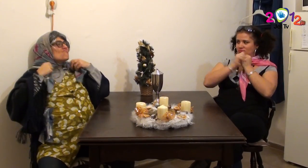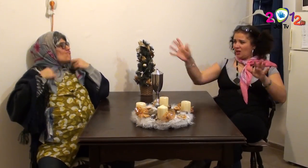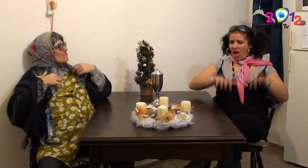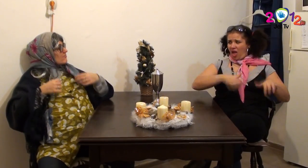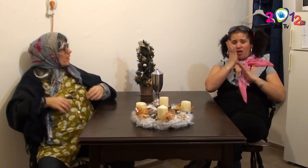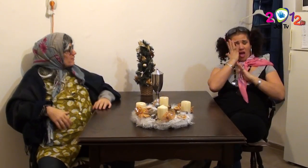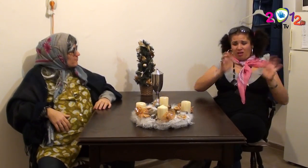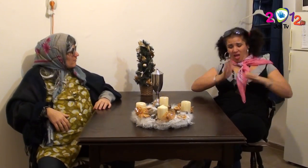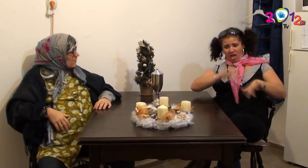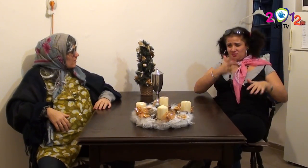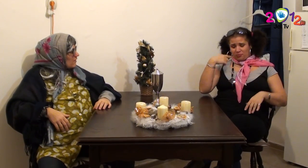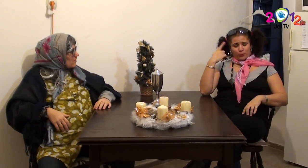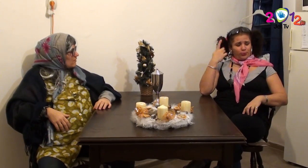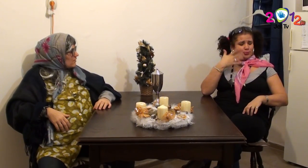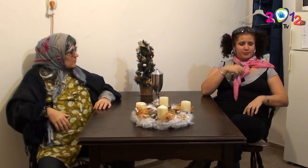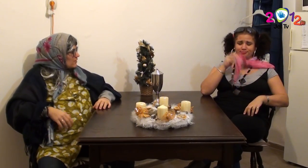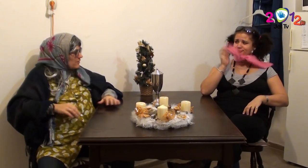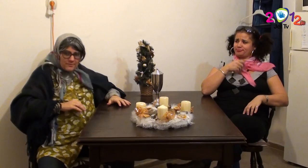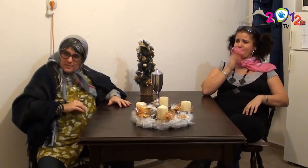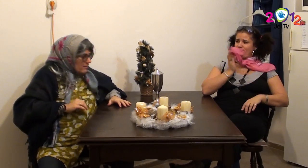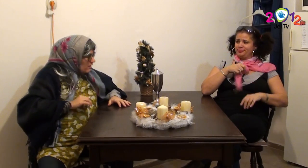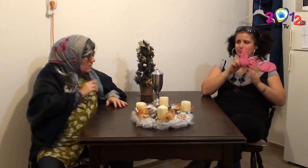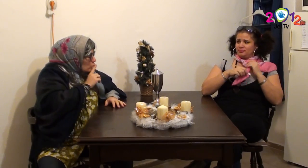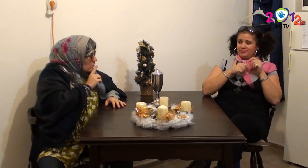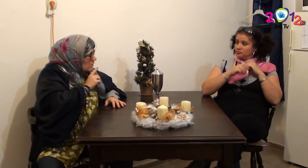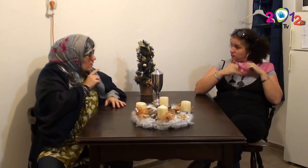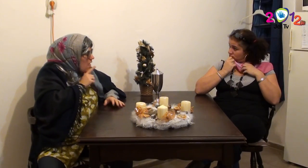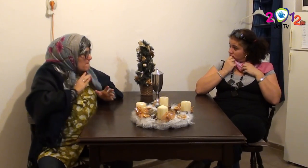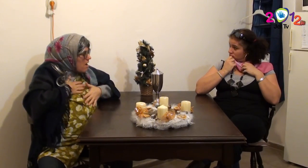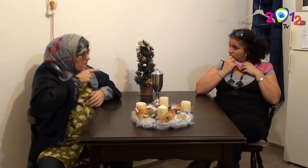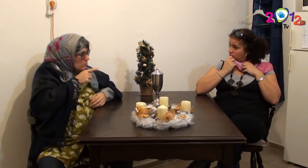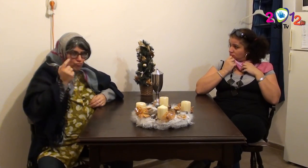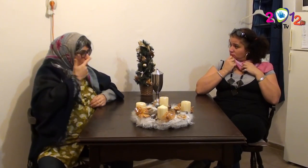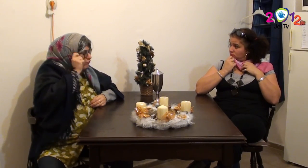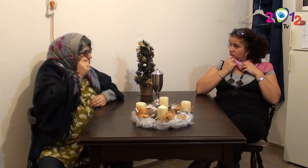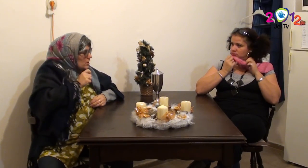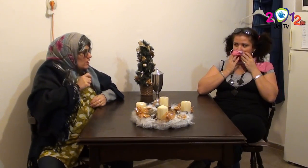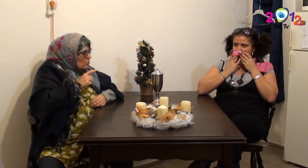Mindig számítógépezik, és alszik- Pszt! Lesz meglepetés! A 2 férfi jön, akit kedvel.